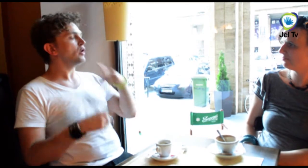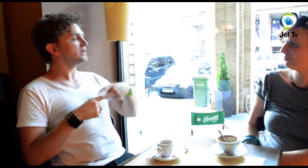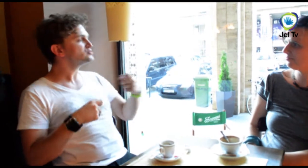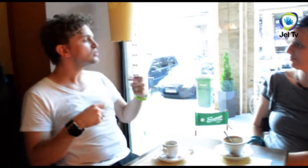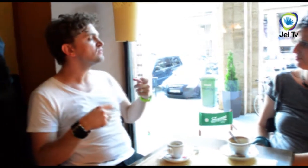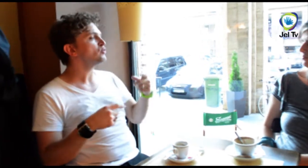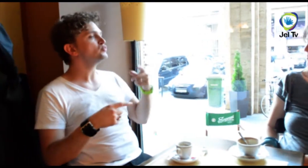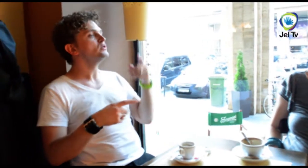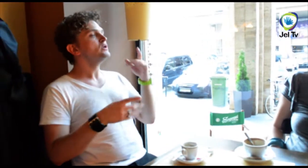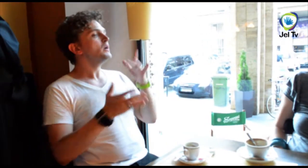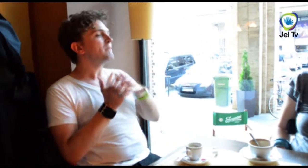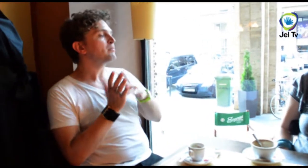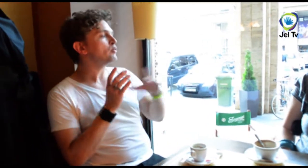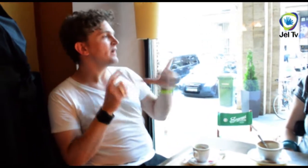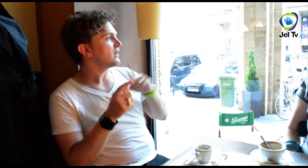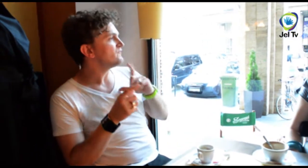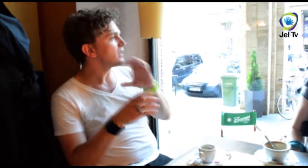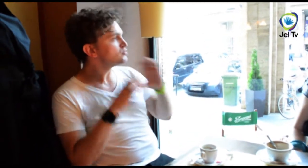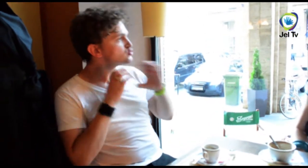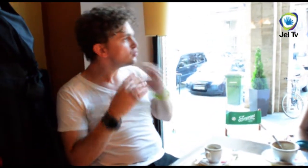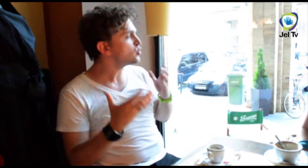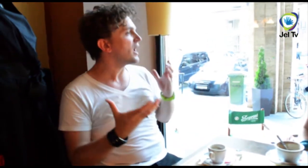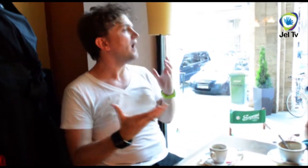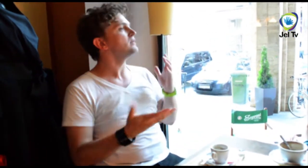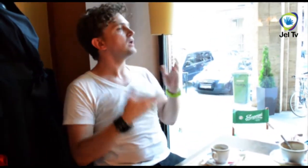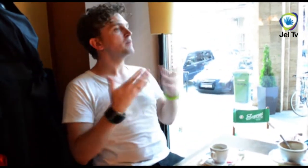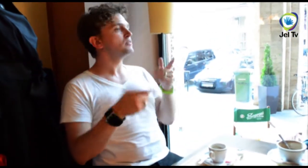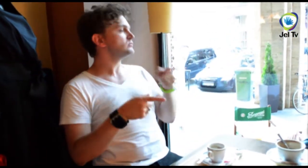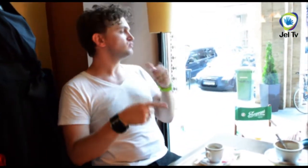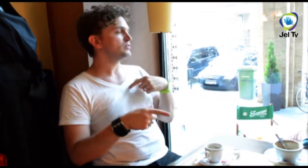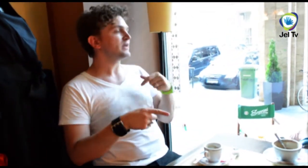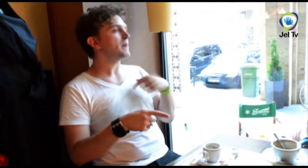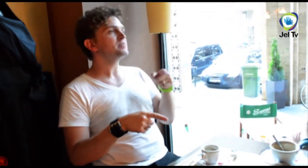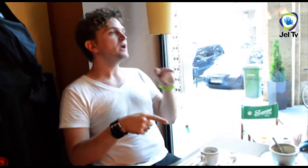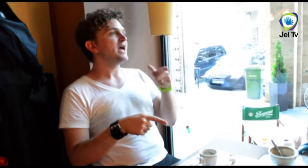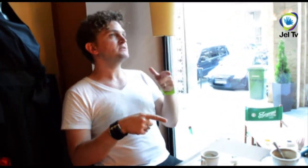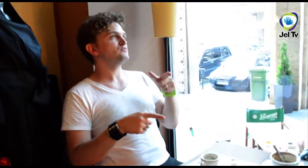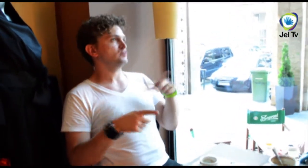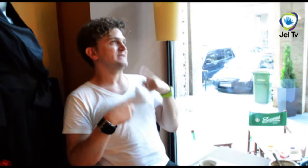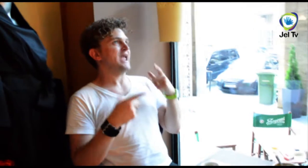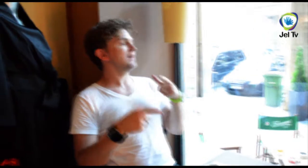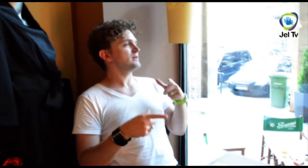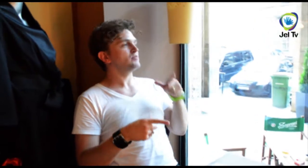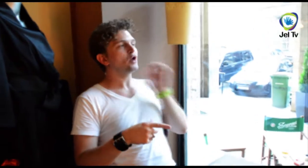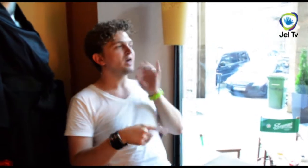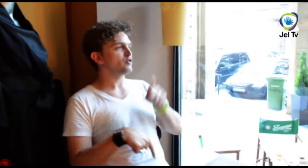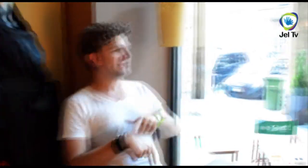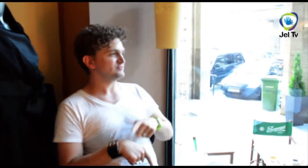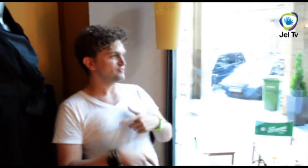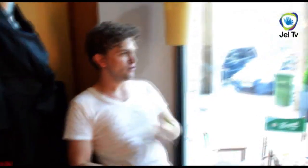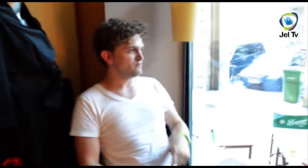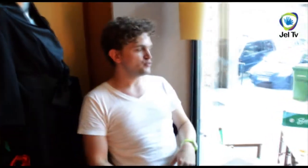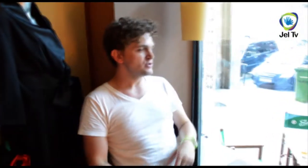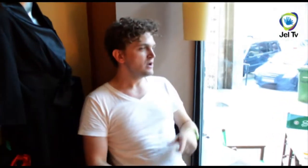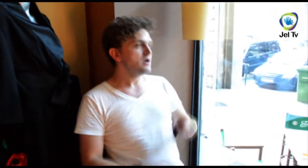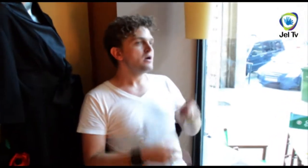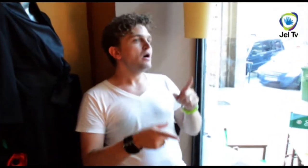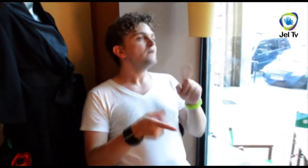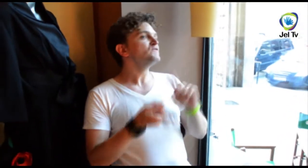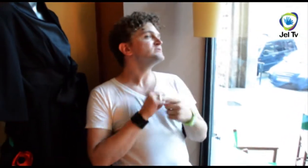hogy én hallássérült vagyok , megpróbáltak velem kommunikálni. Ez volt az életem legjobb időszaka.